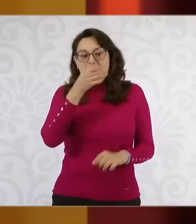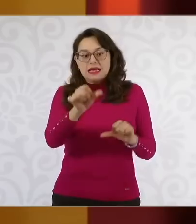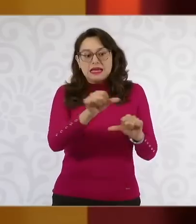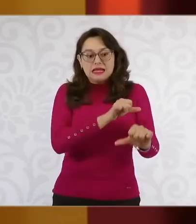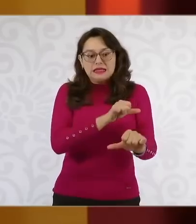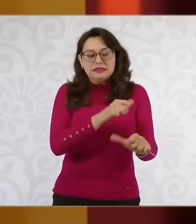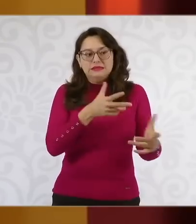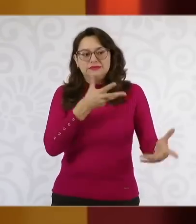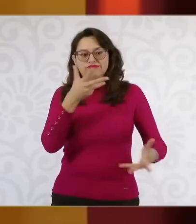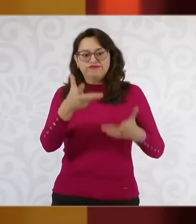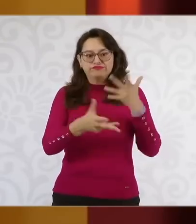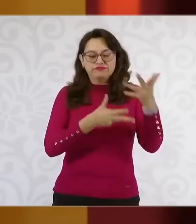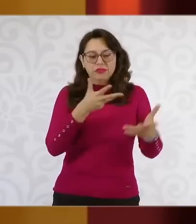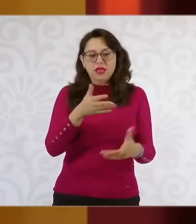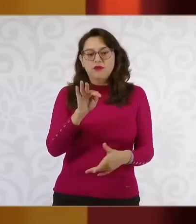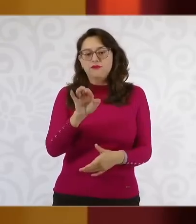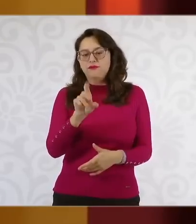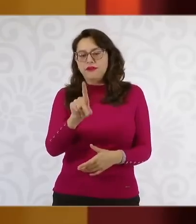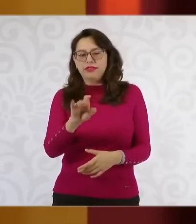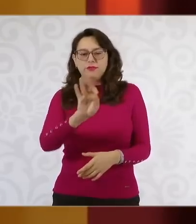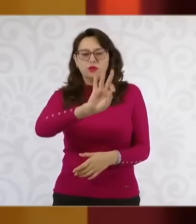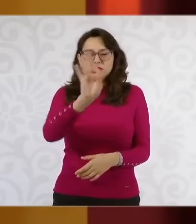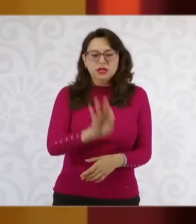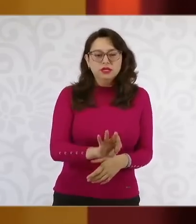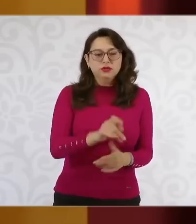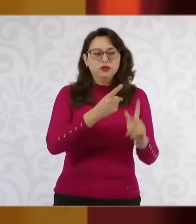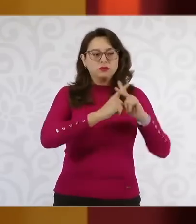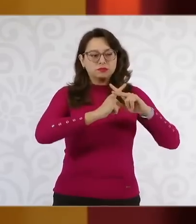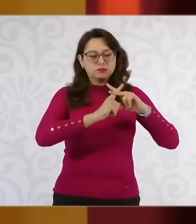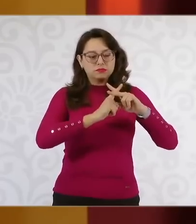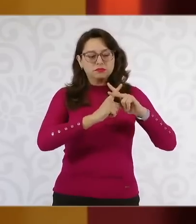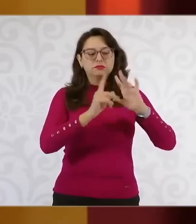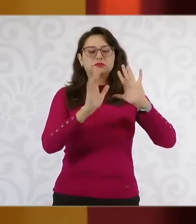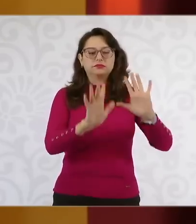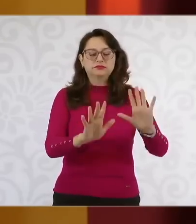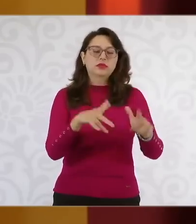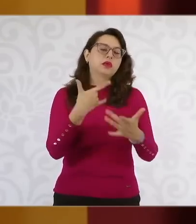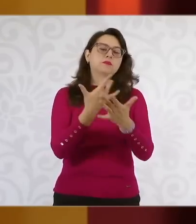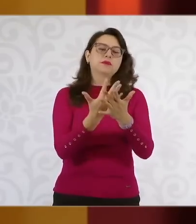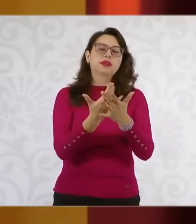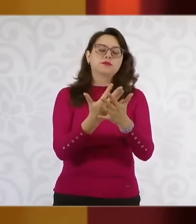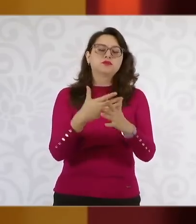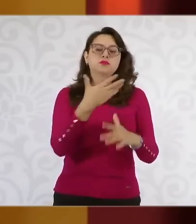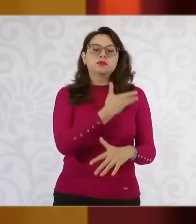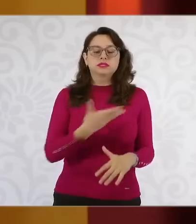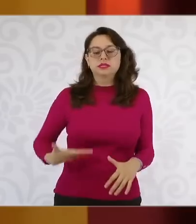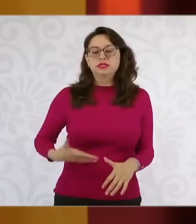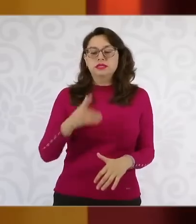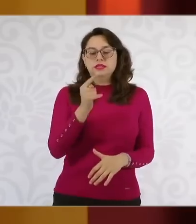de la Fed y Esperamos que una vez que entre el presidente Trump Pues entremos un periodo